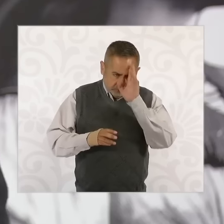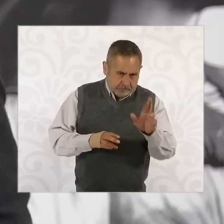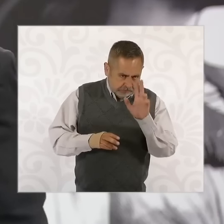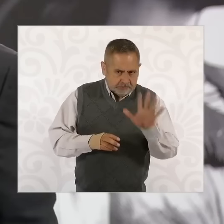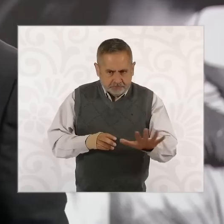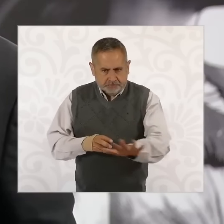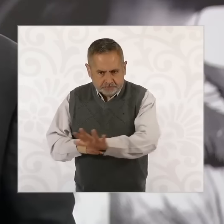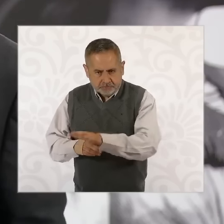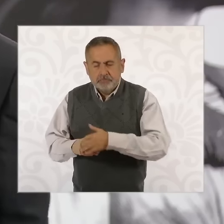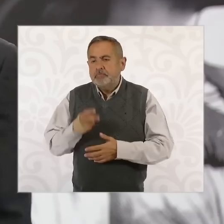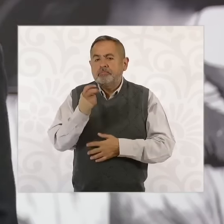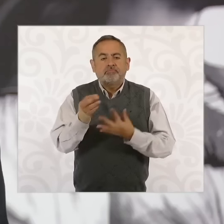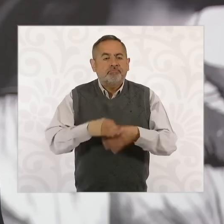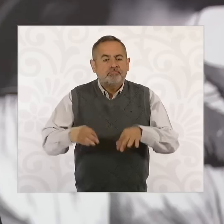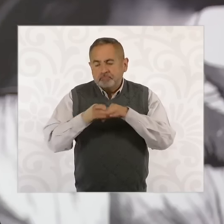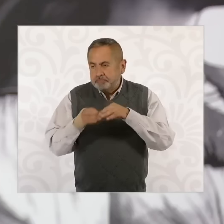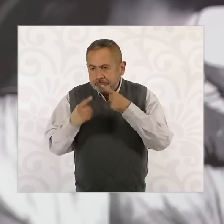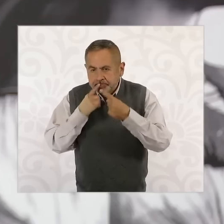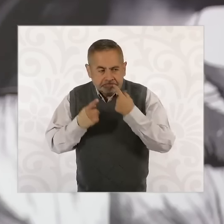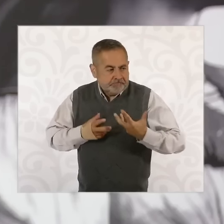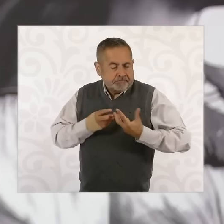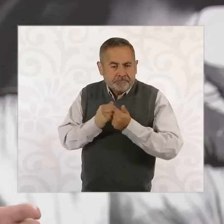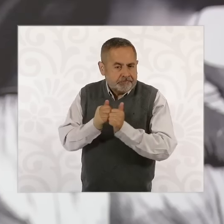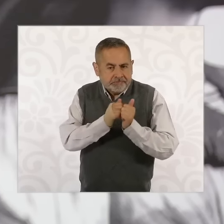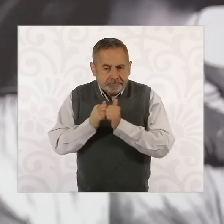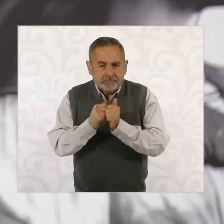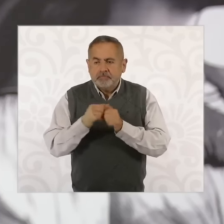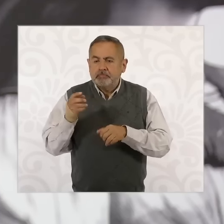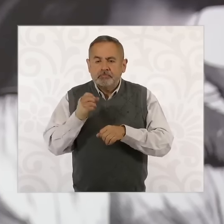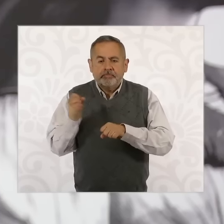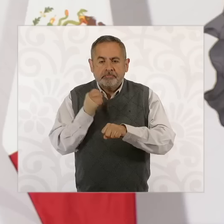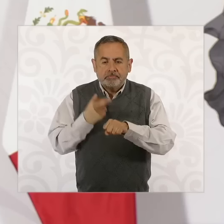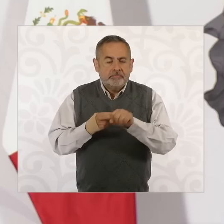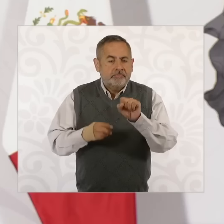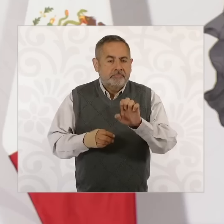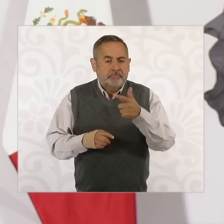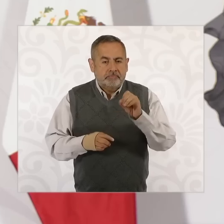trabajo interinstitucional de manera permanente, la Secretaría de Gobernación, la Secretaría de